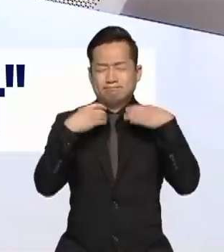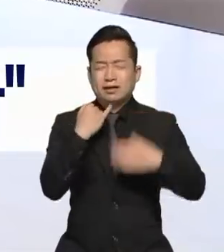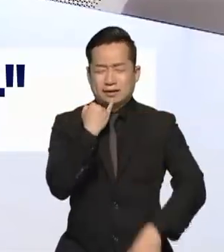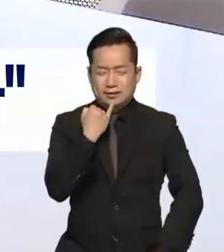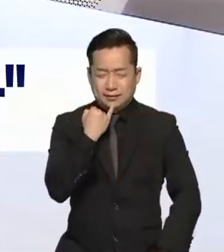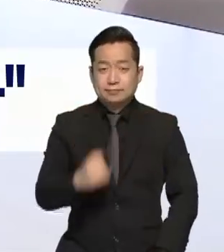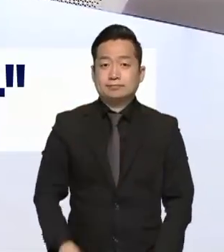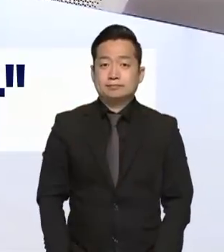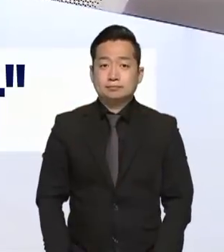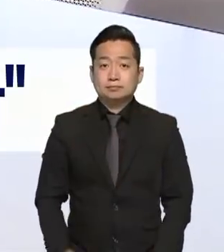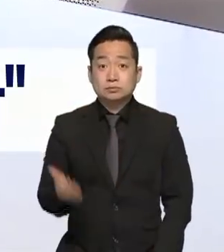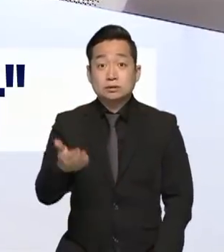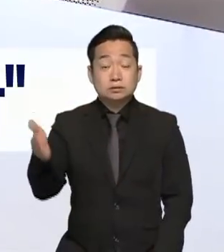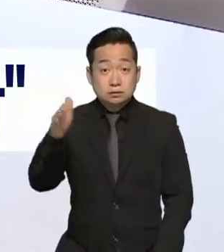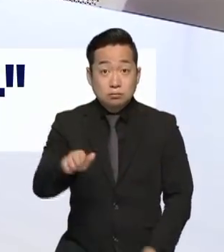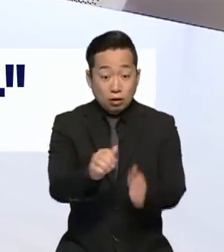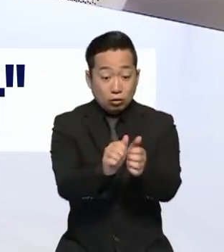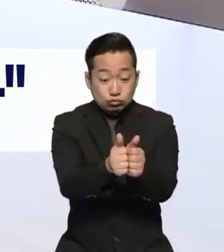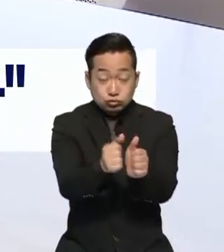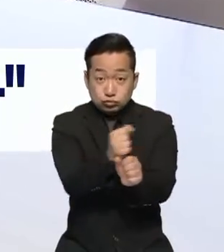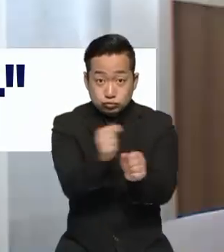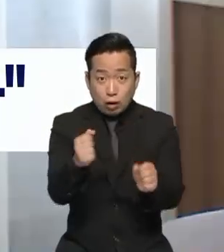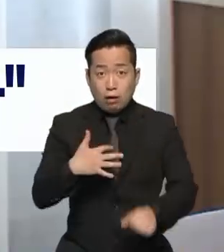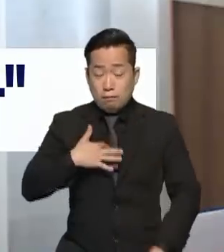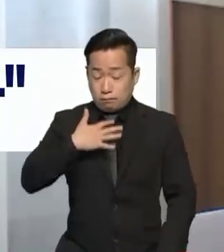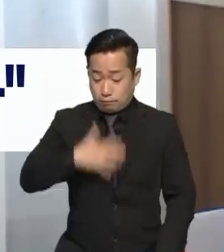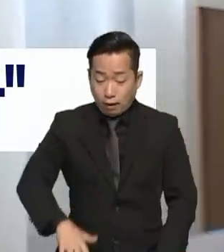(기자) 그러면서도 주가 조작을 시도하지 않았고 주가 급락을 의도하지도 않았다고